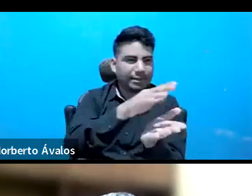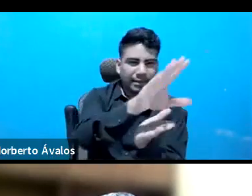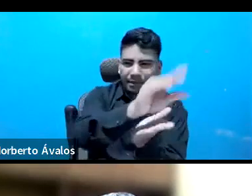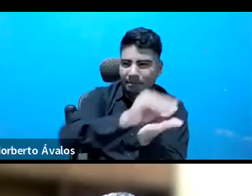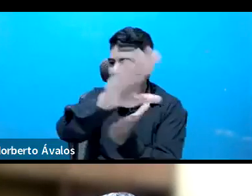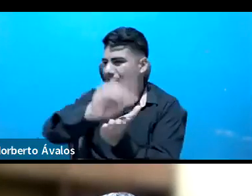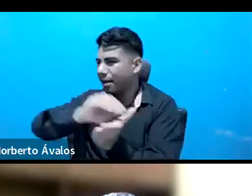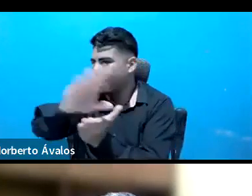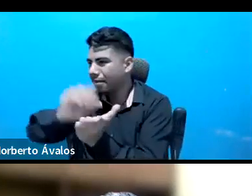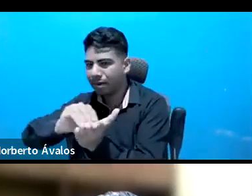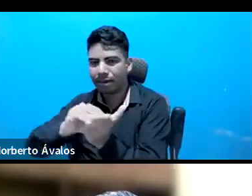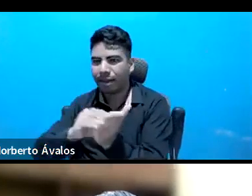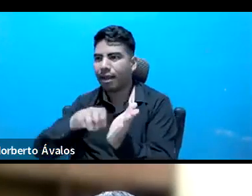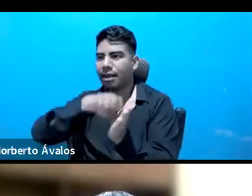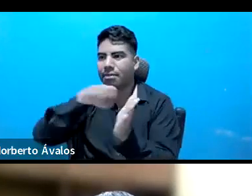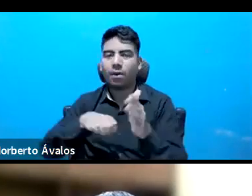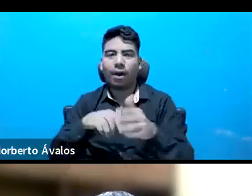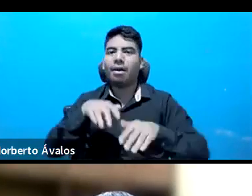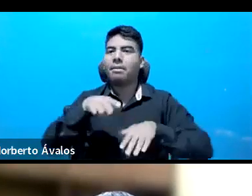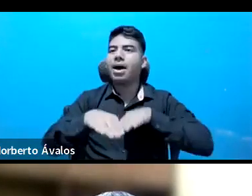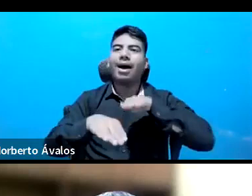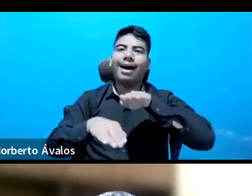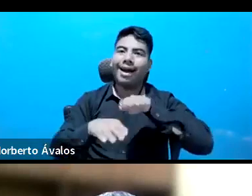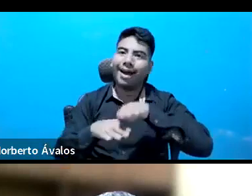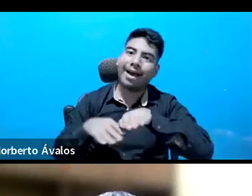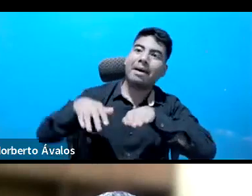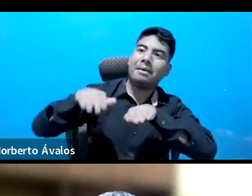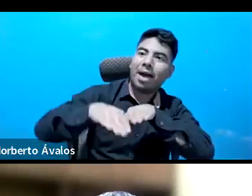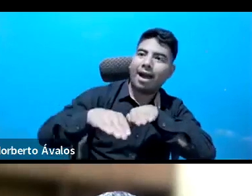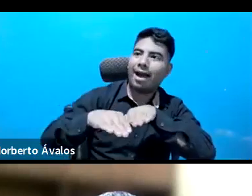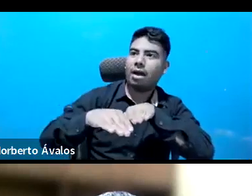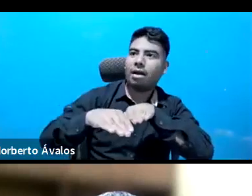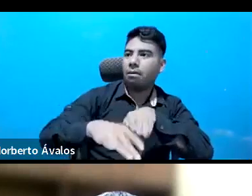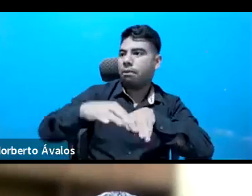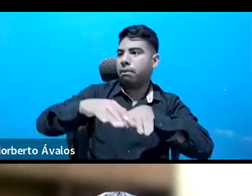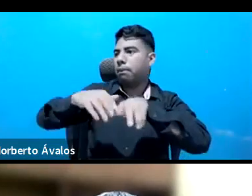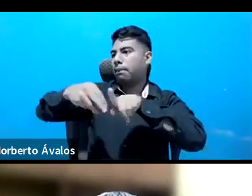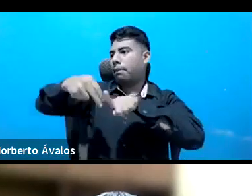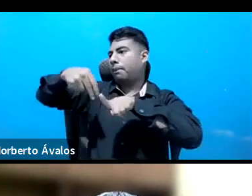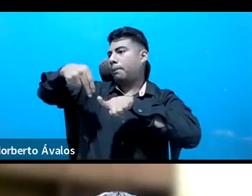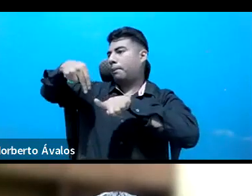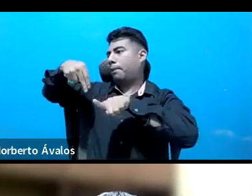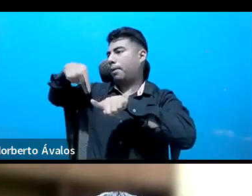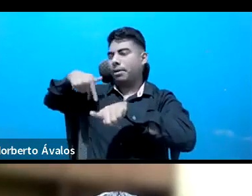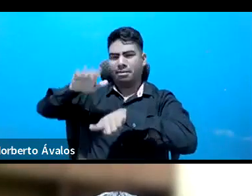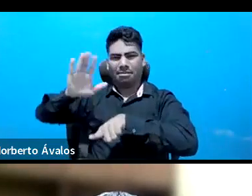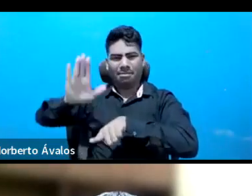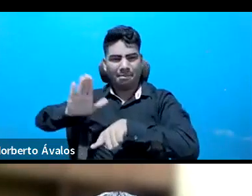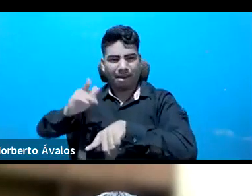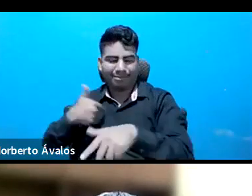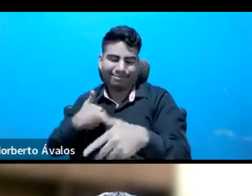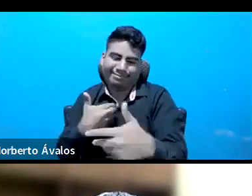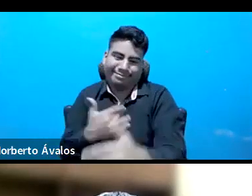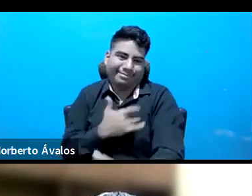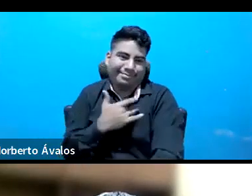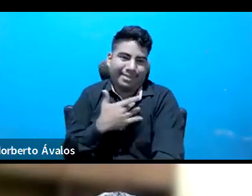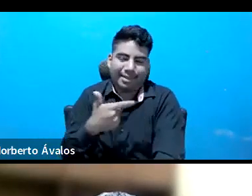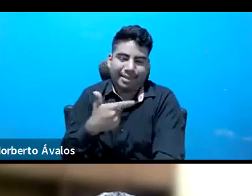afirmarme de ciertas cosas, ya que avanzó 2 pasos como Cómo se dice y se dice y retrocedo 20 es que rocedo. 20 es que pero genial